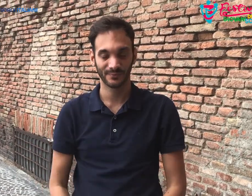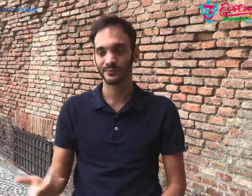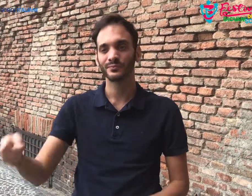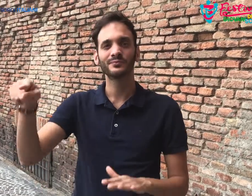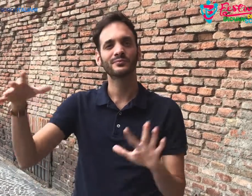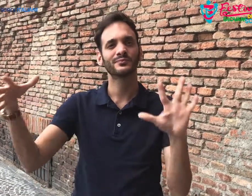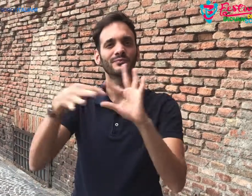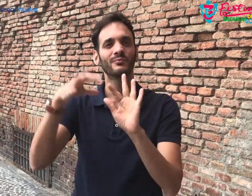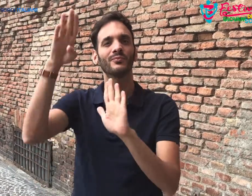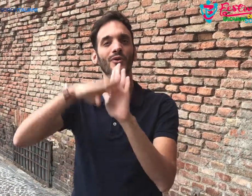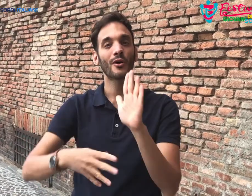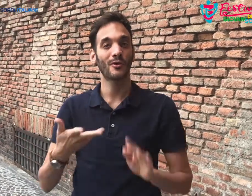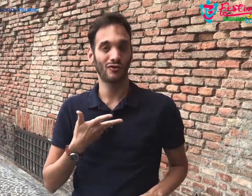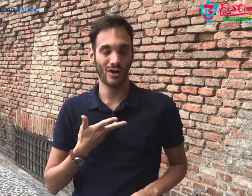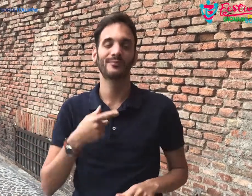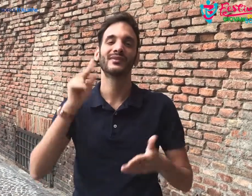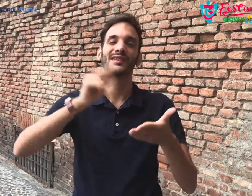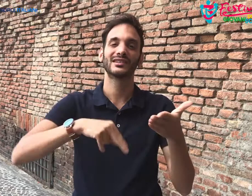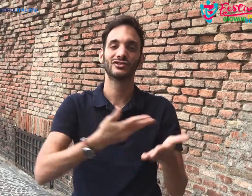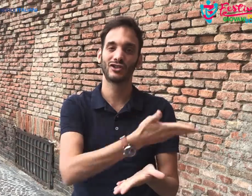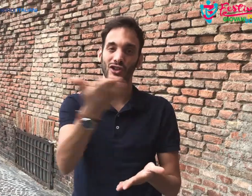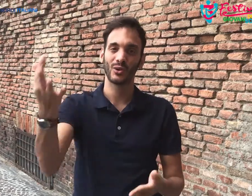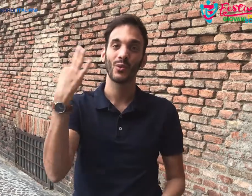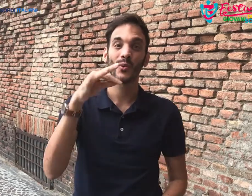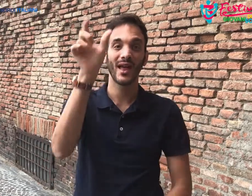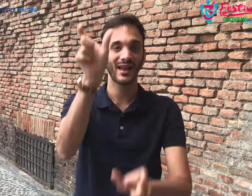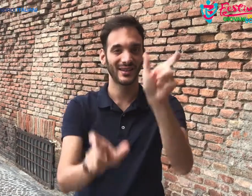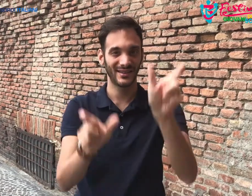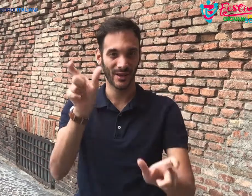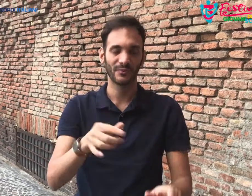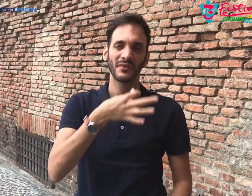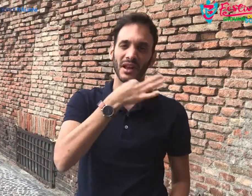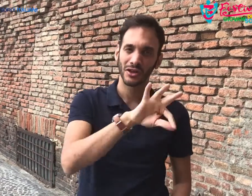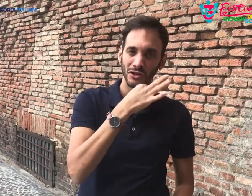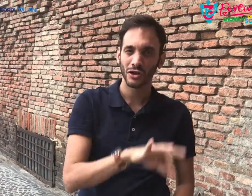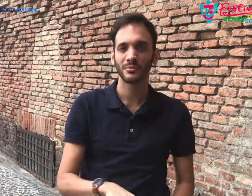si aprono le iscrizioni a tutti i relatori e artisti che si esprimono in svariati temi come: